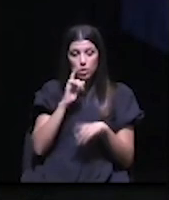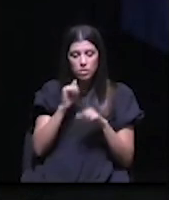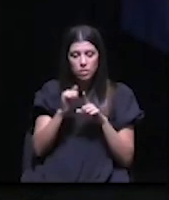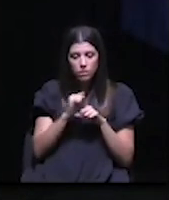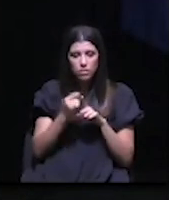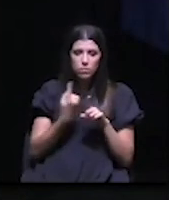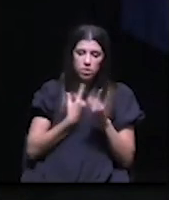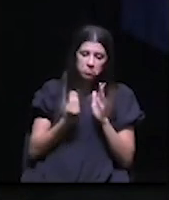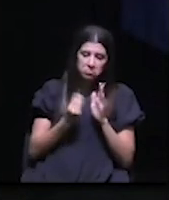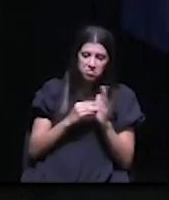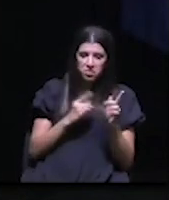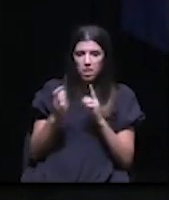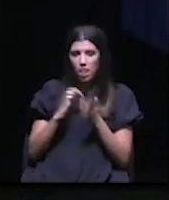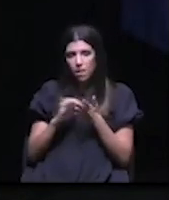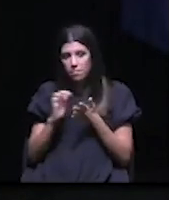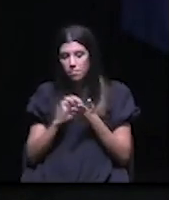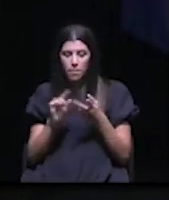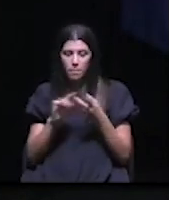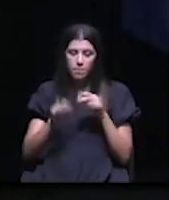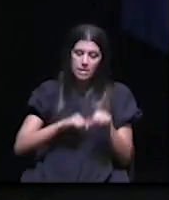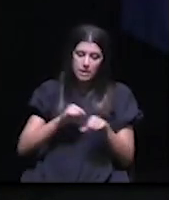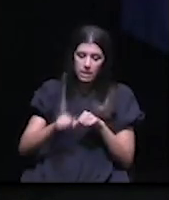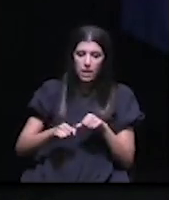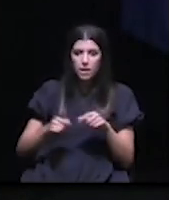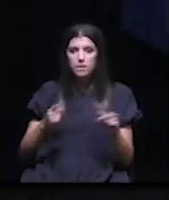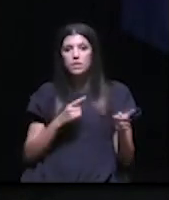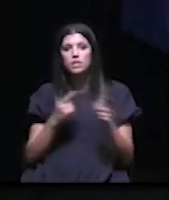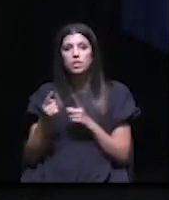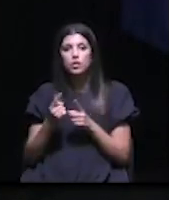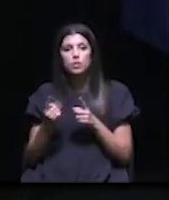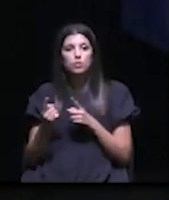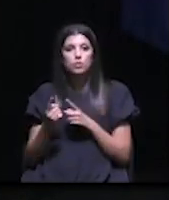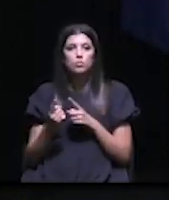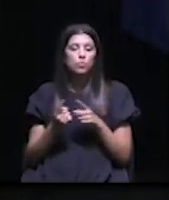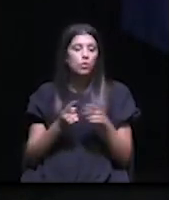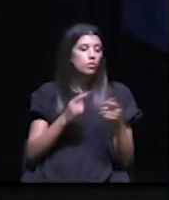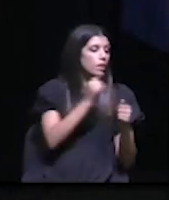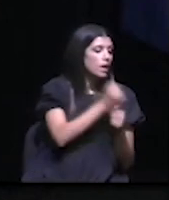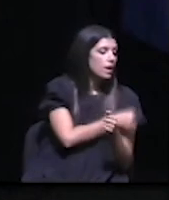a acessibilidade a pé, de bicicleta e de transportes para associação entre a morada e cada uma das escolas.